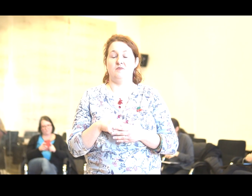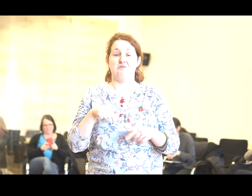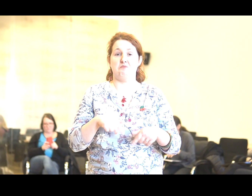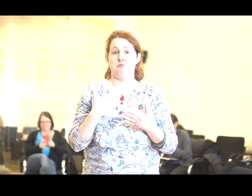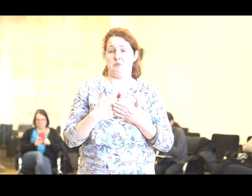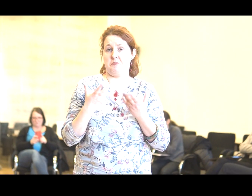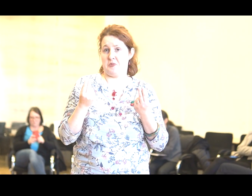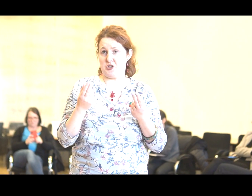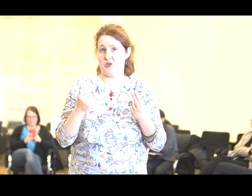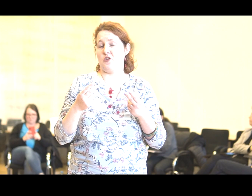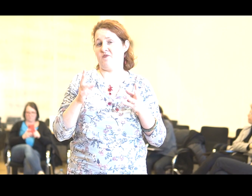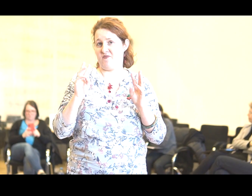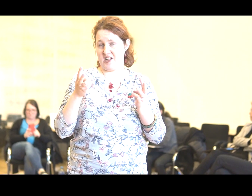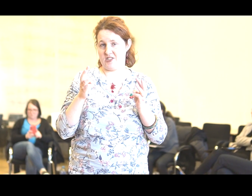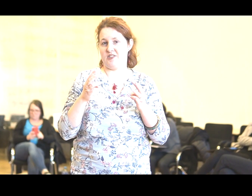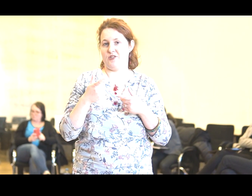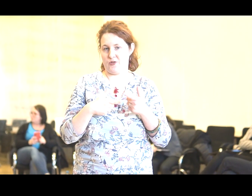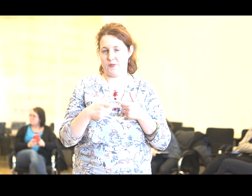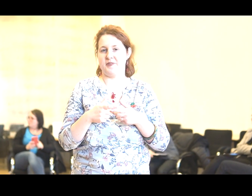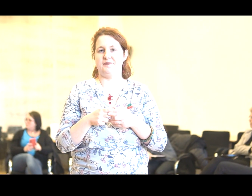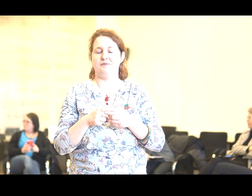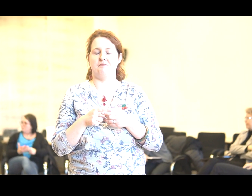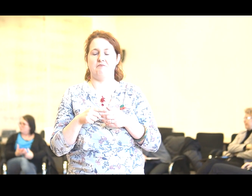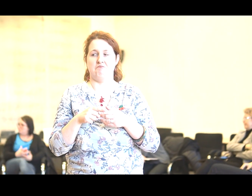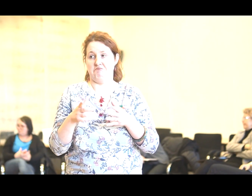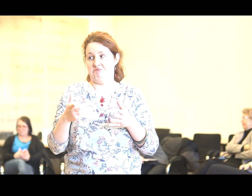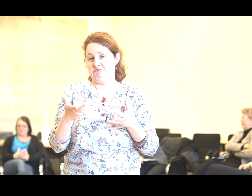Jestem tutaj na warsztatach.